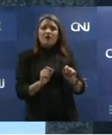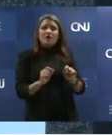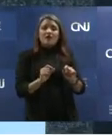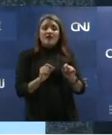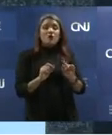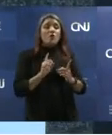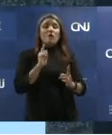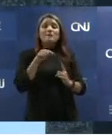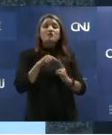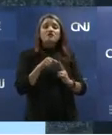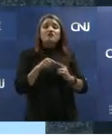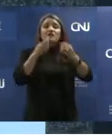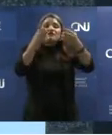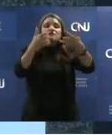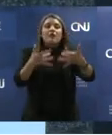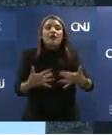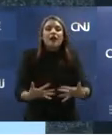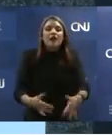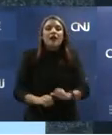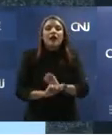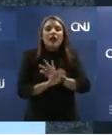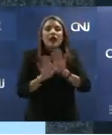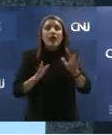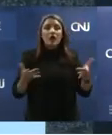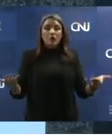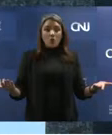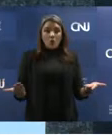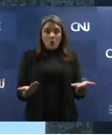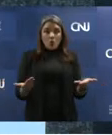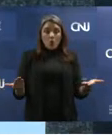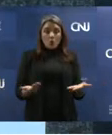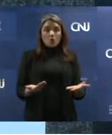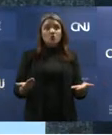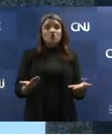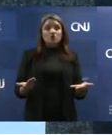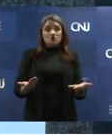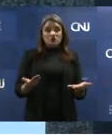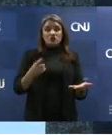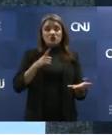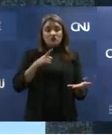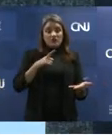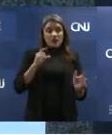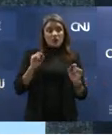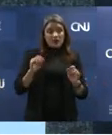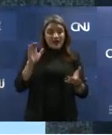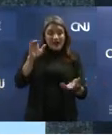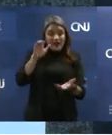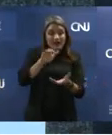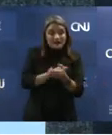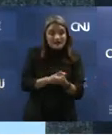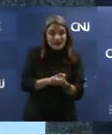que hoje, no pós funcionalismo, o casamento é uma comunhão de uma vida plena,